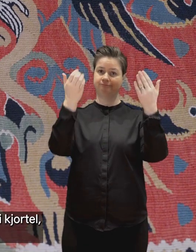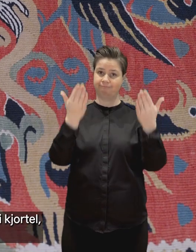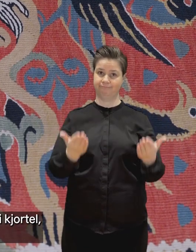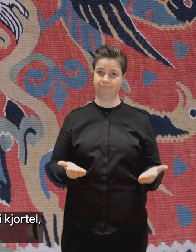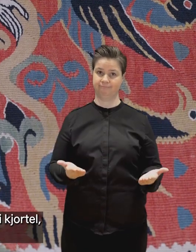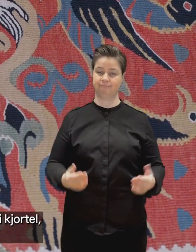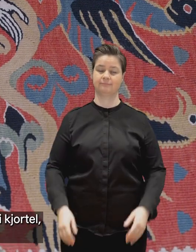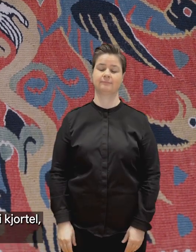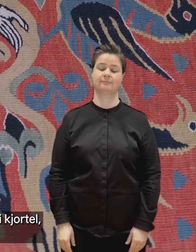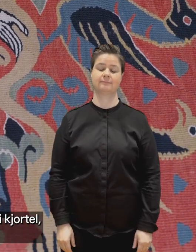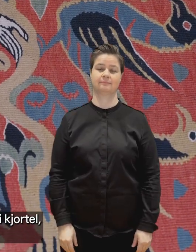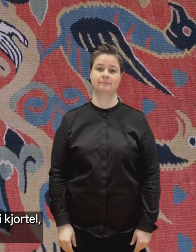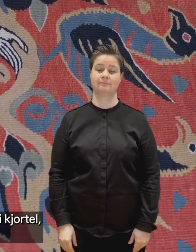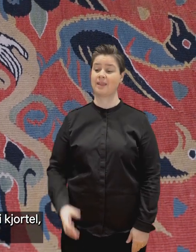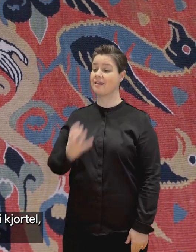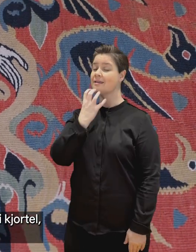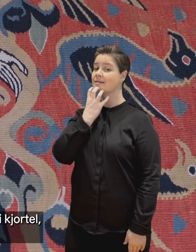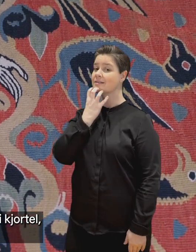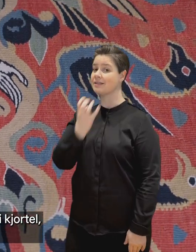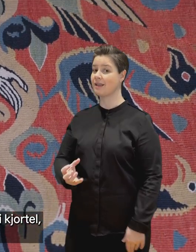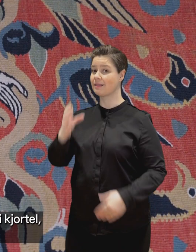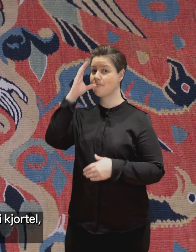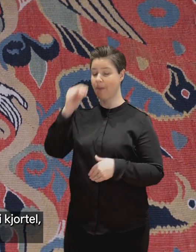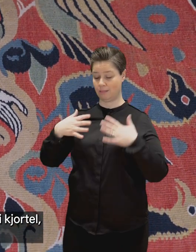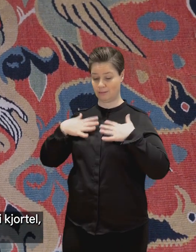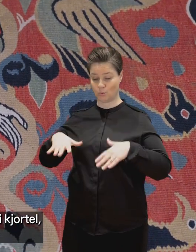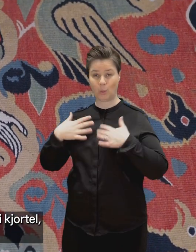Den skjeggete mannen i kjortel, trær, fugler